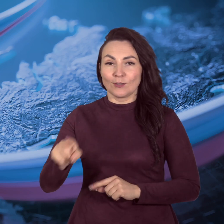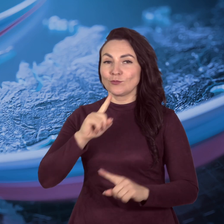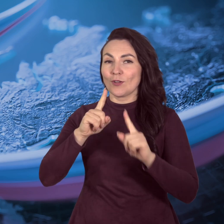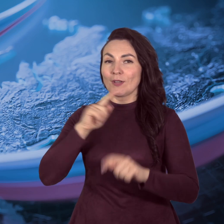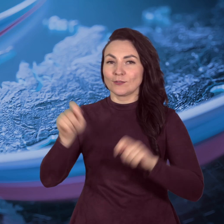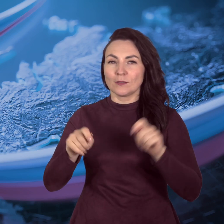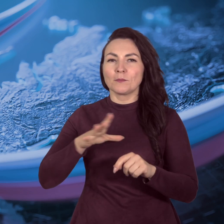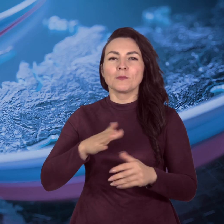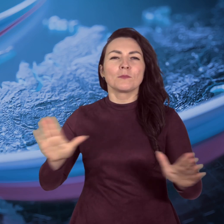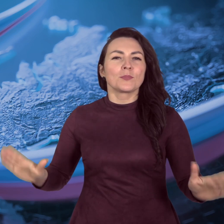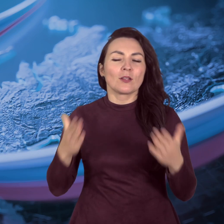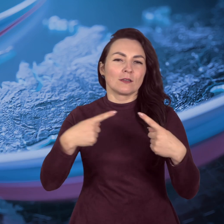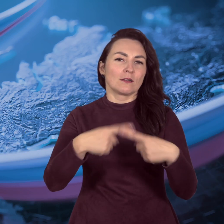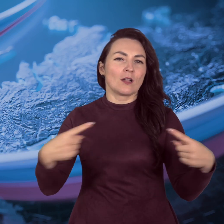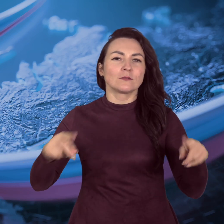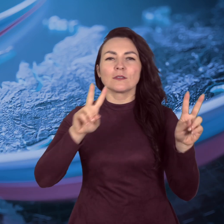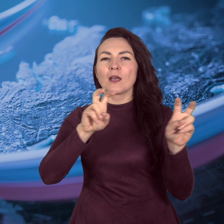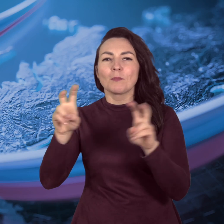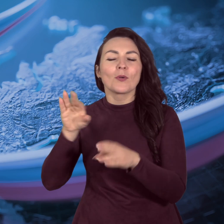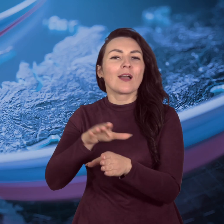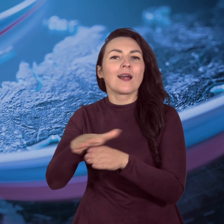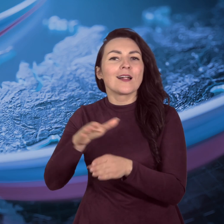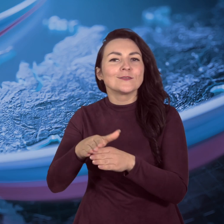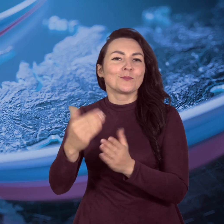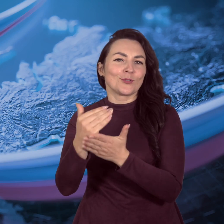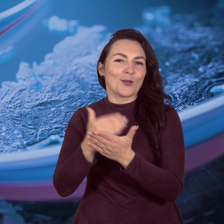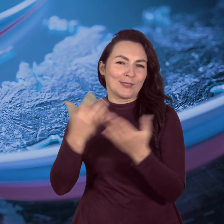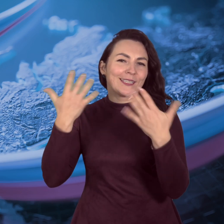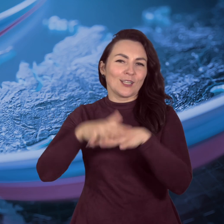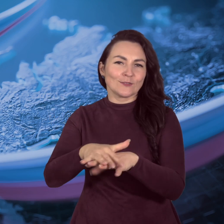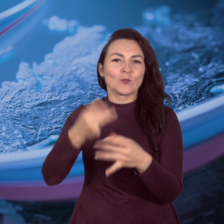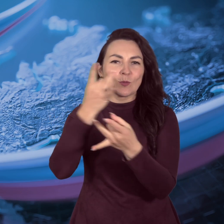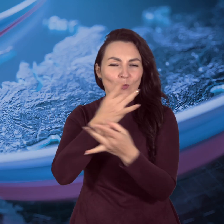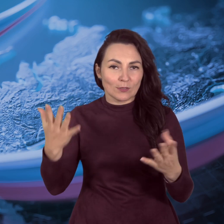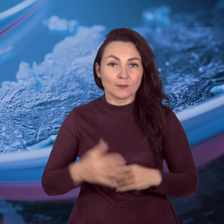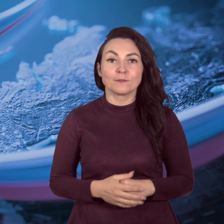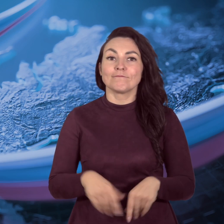На совещании были подняты различные темы по реализации программ инклюзивной культуры.